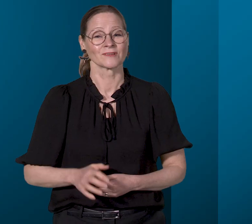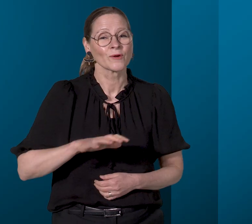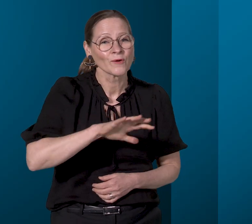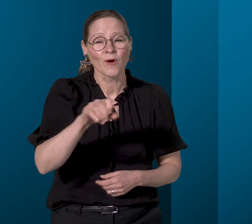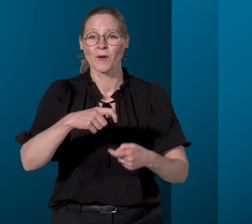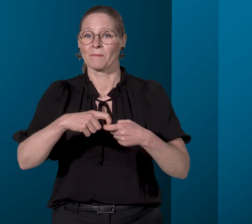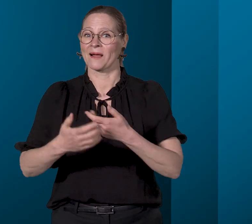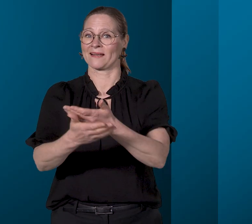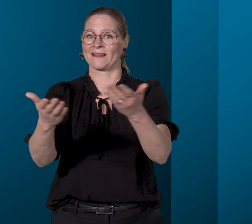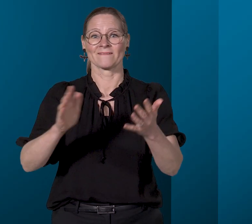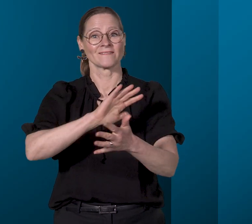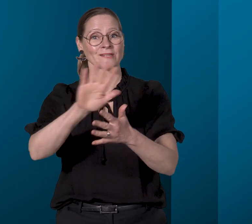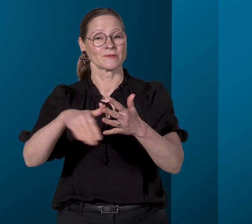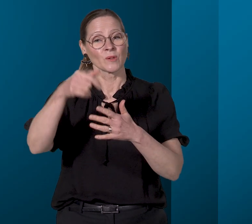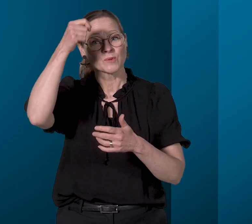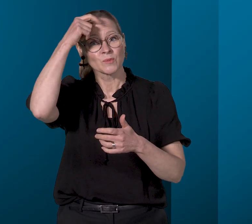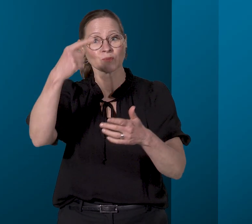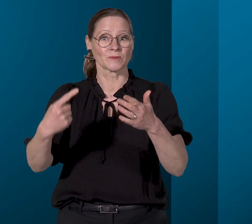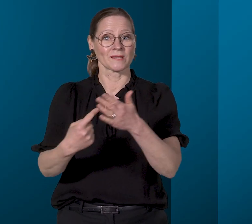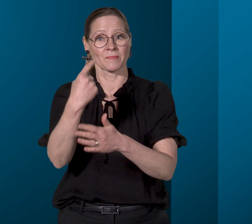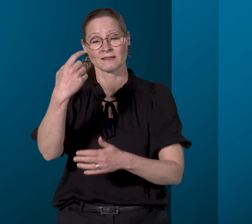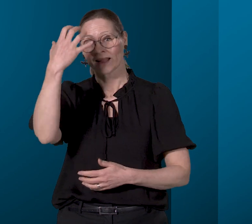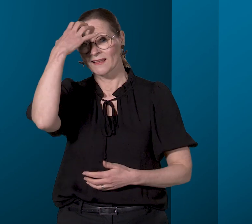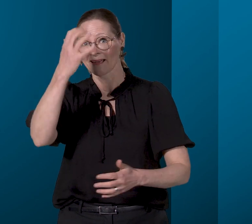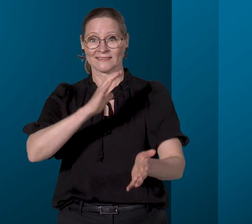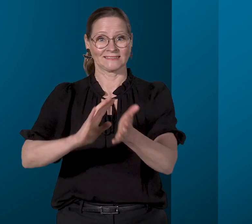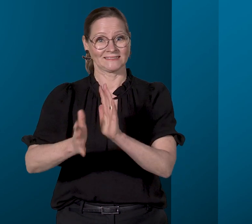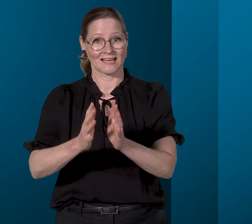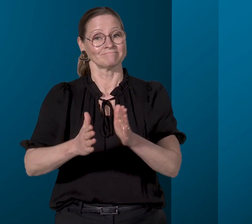Koko perheen viittomakielinen kulttuuritapahtuma HELsign -